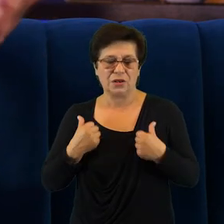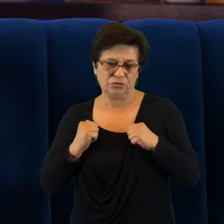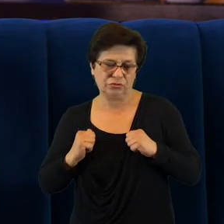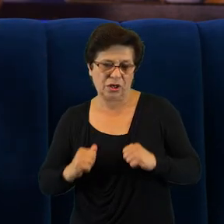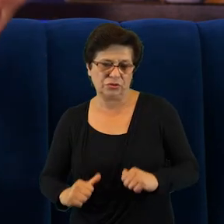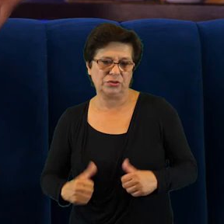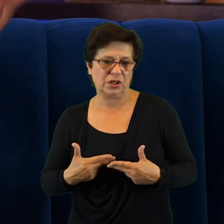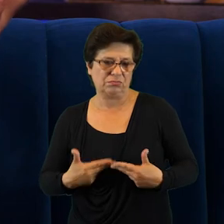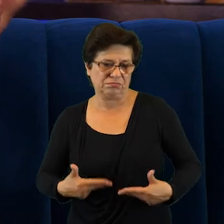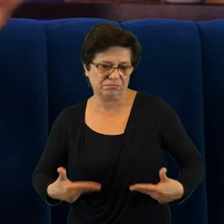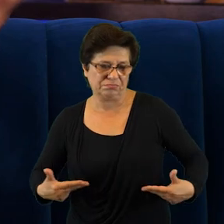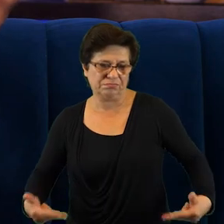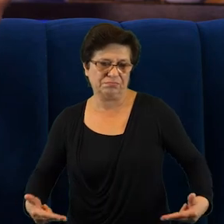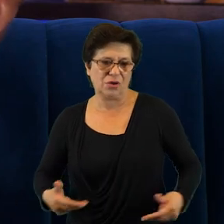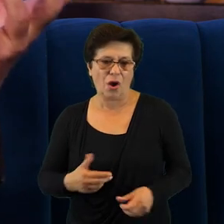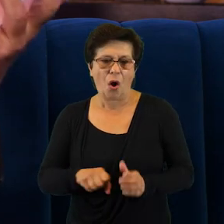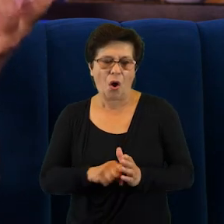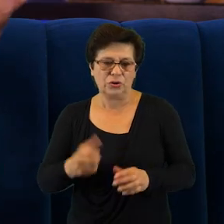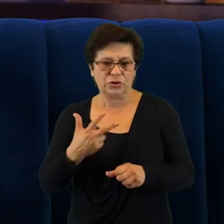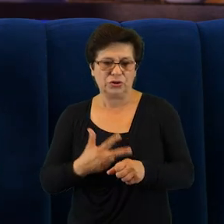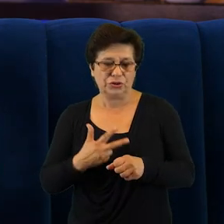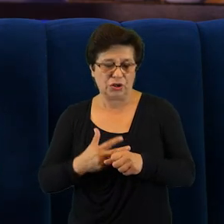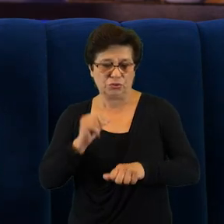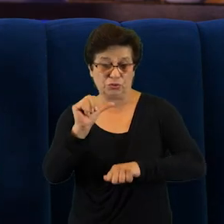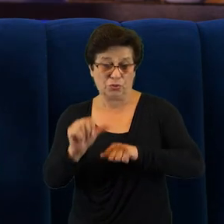który od 30 lat w dzienniku drugim co do nakładu "Haaretz"